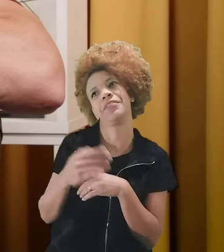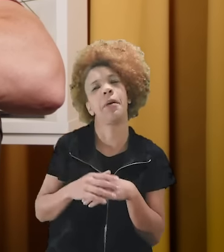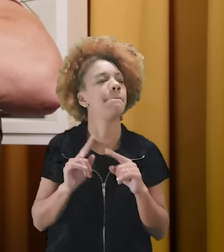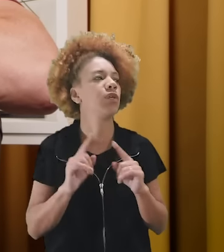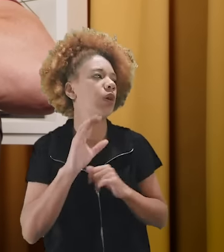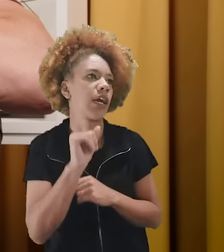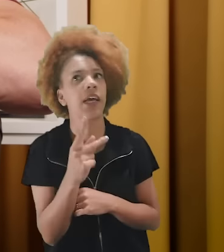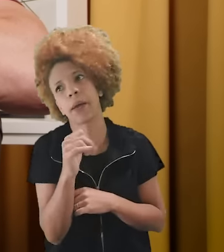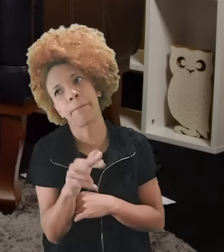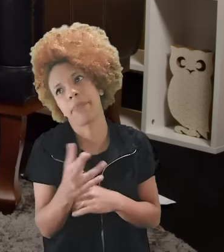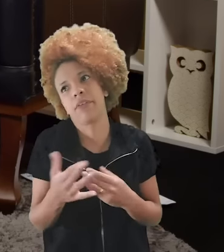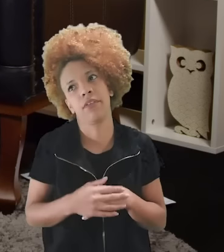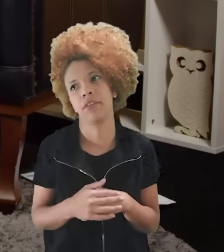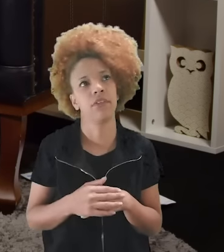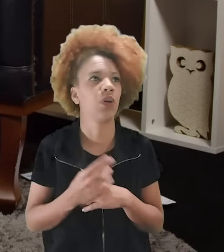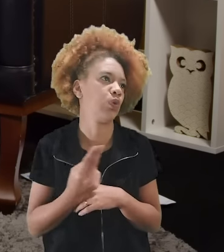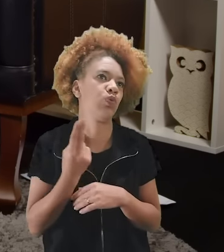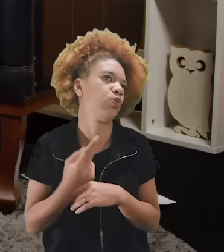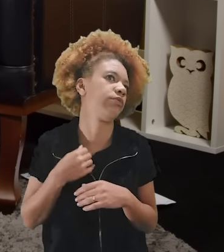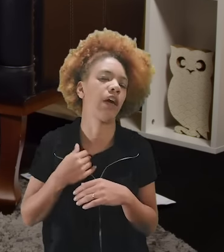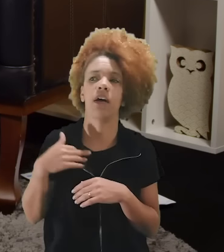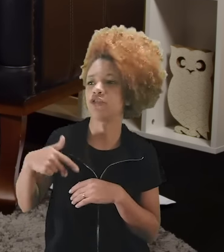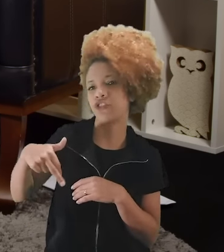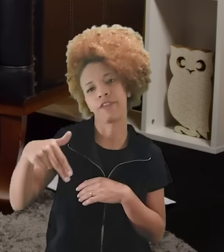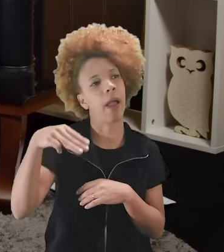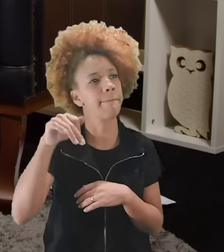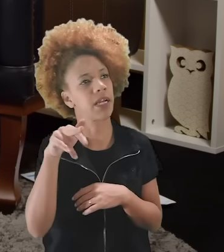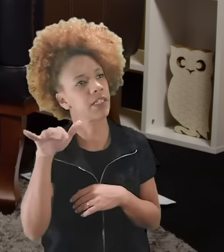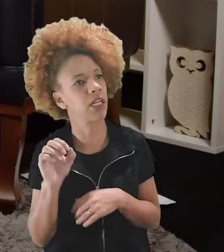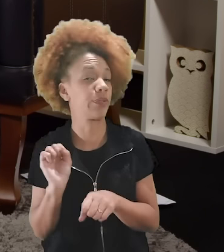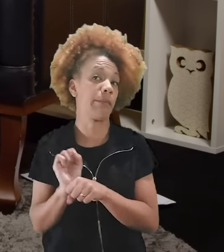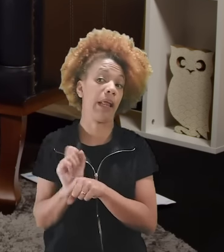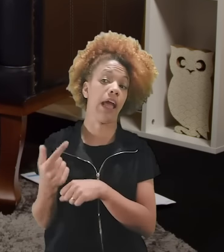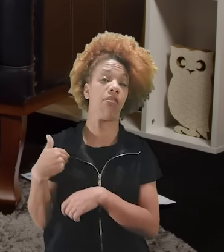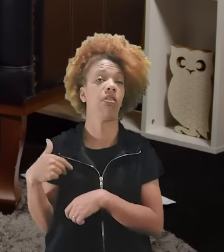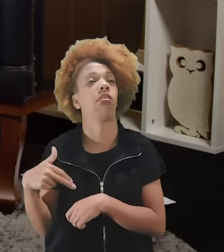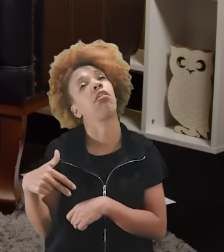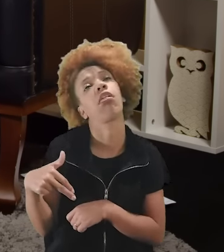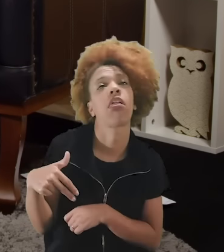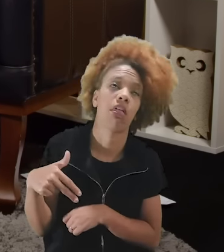o famoso Camper né é o jogador não dá para chegar pô lá vai Marcelinho carioca tá parado hein Eita